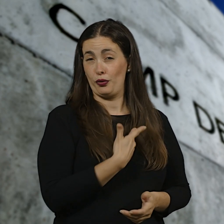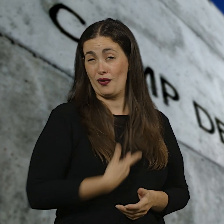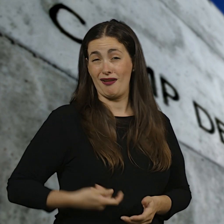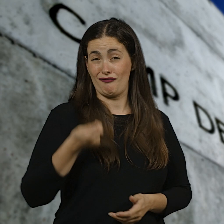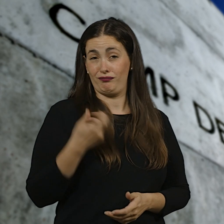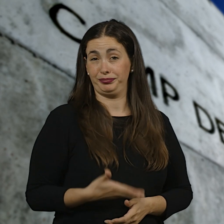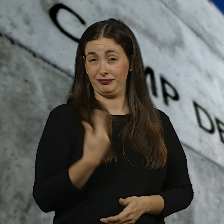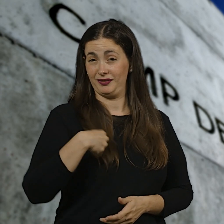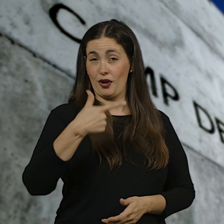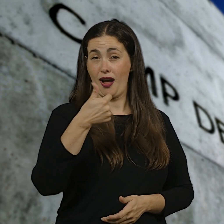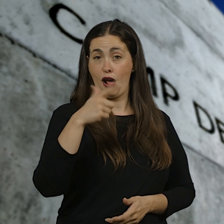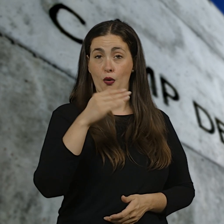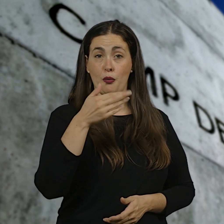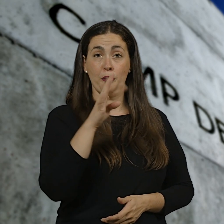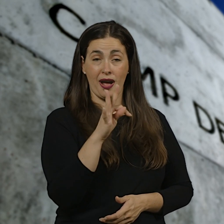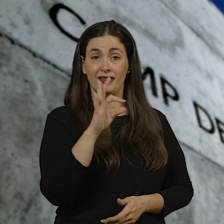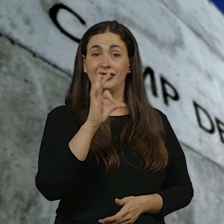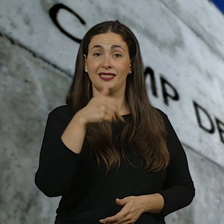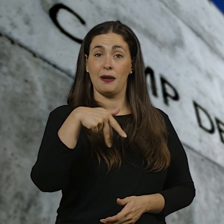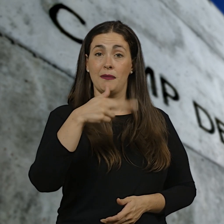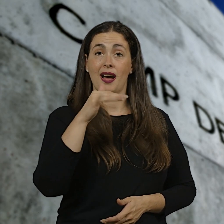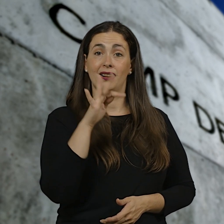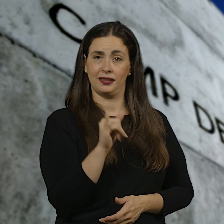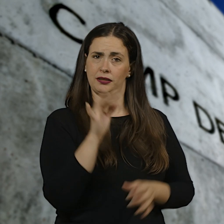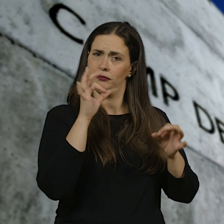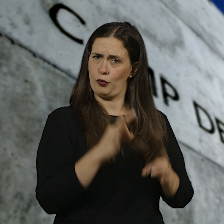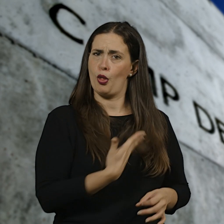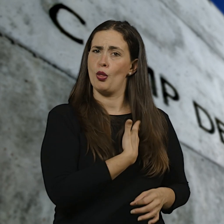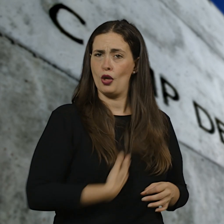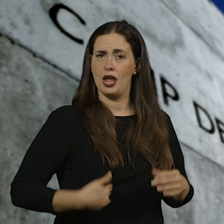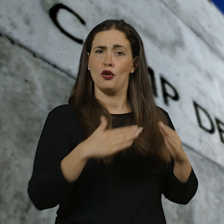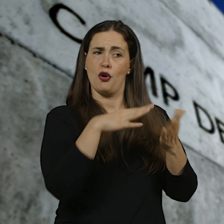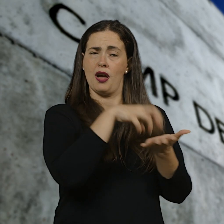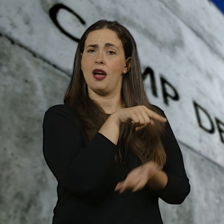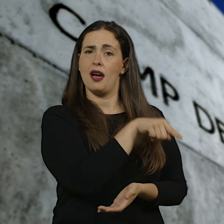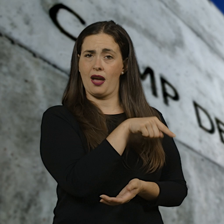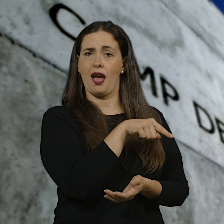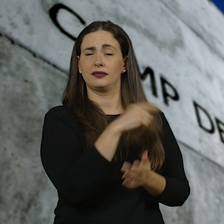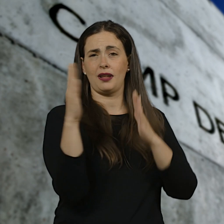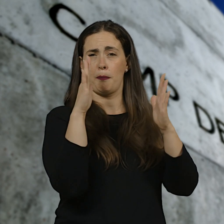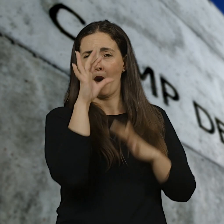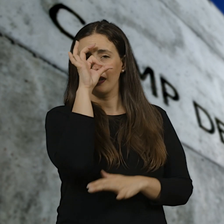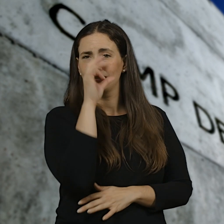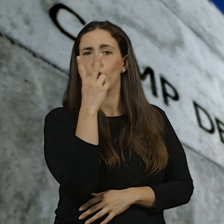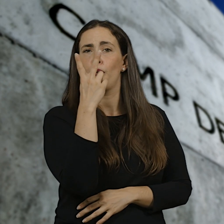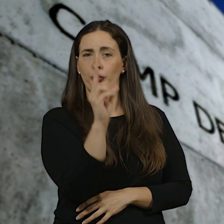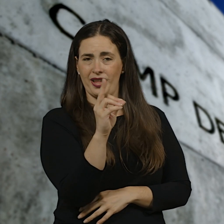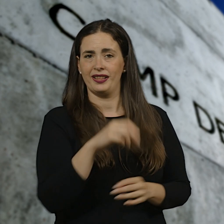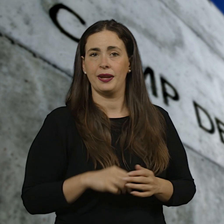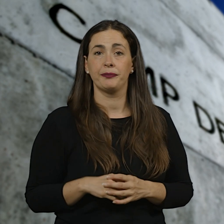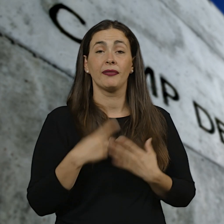L’hisendat Jaume Galobart Sanmartí era el propietari de la casa als anys trenta del segle xx.